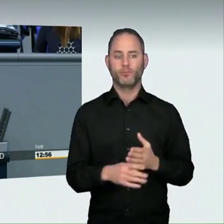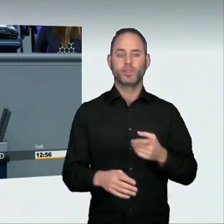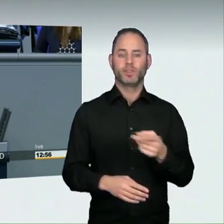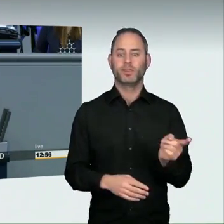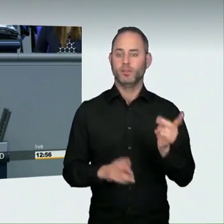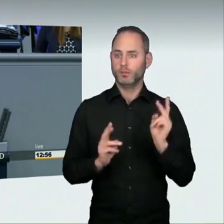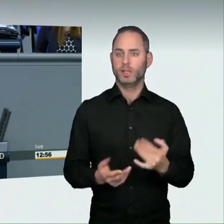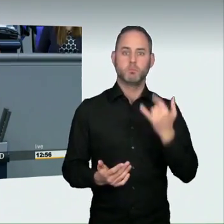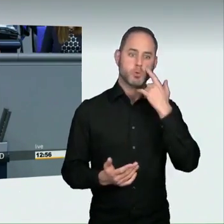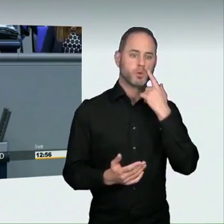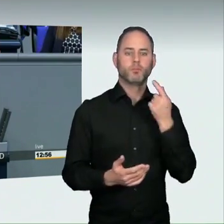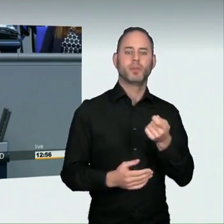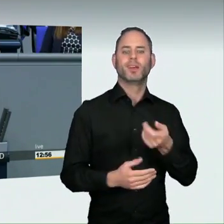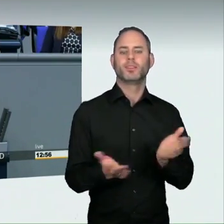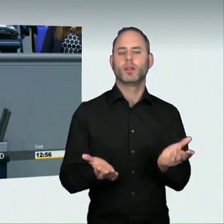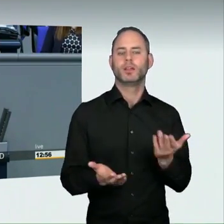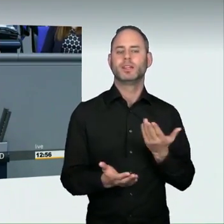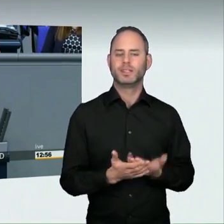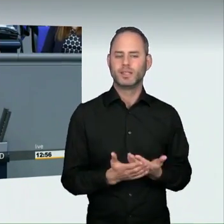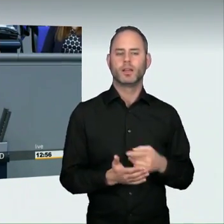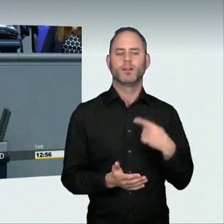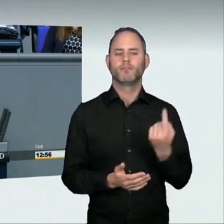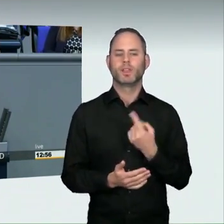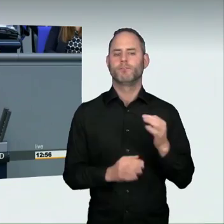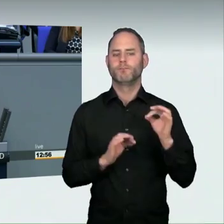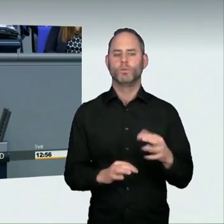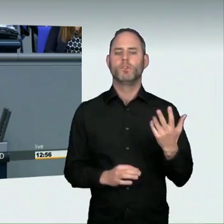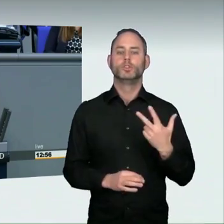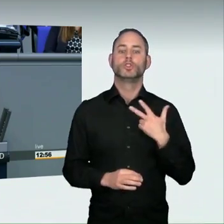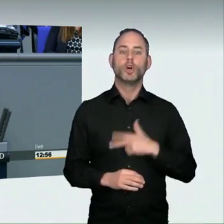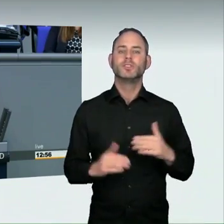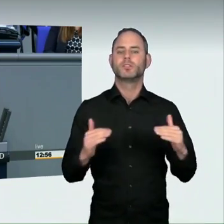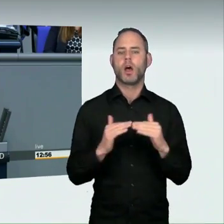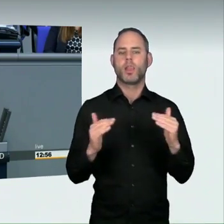verschieben wir nicht auf den Sankt-Nimmerleins-Tag, sondern wir verschieben es auf den Sankt-Martins-Tag,